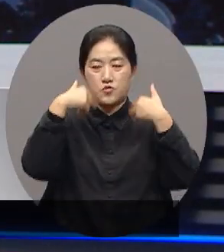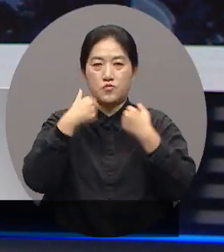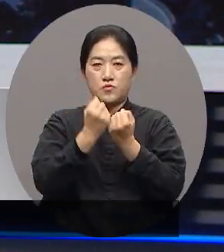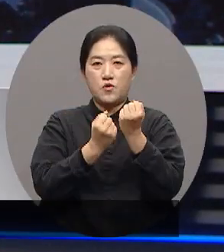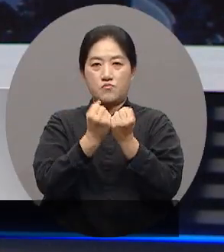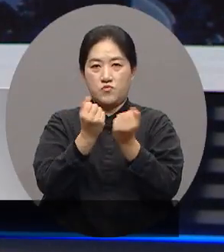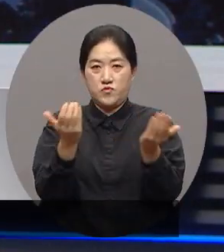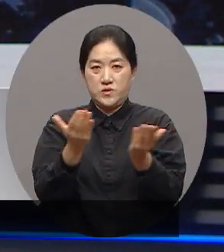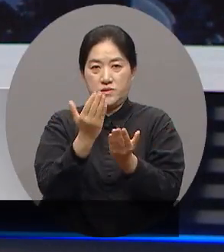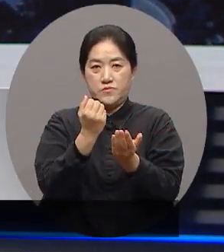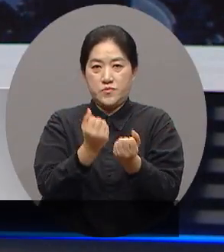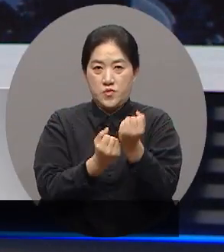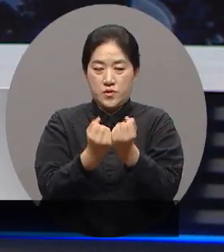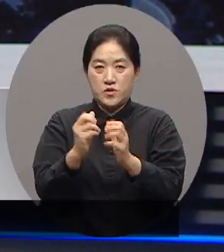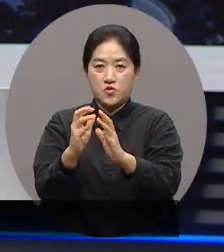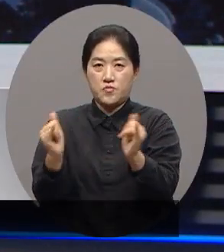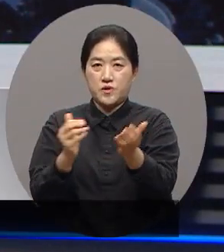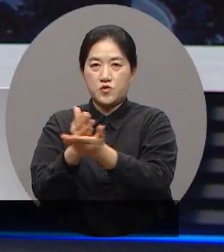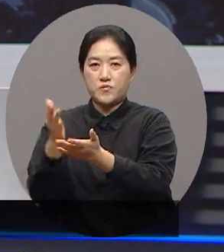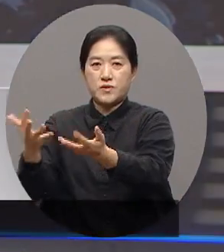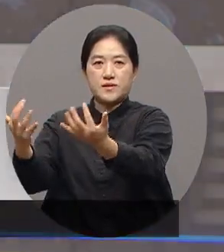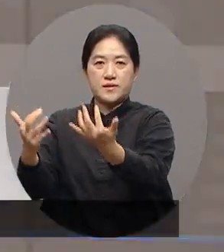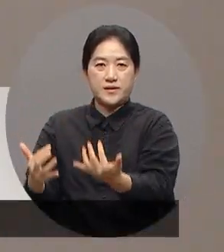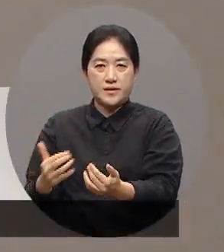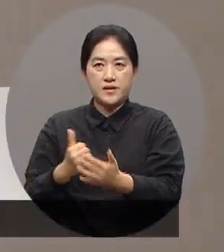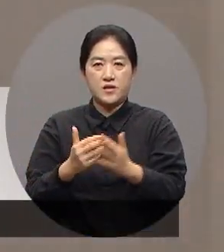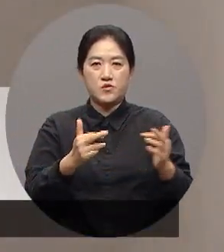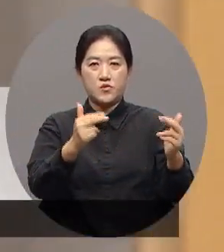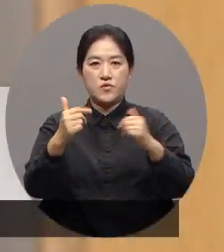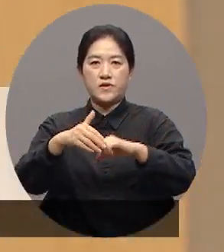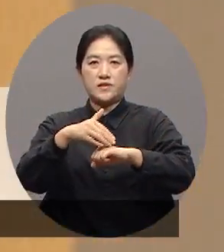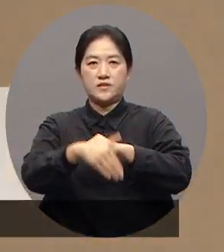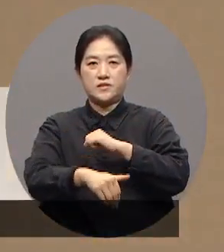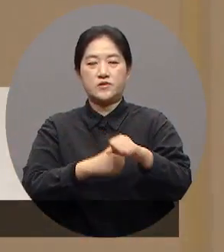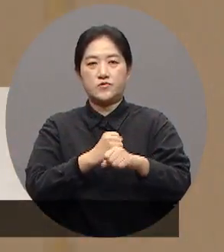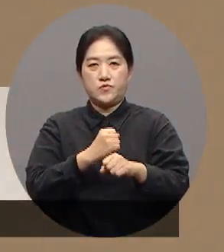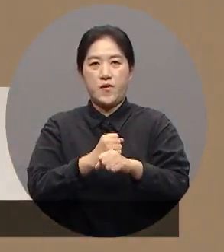오늘부터 진행되는 새해 정부 업무 보고가 국민과 전문가가 참여하는 토론회 형식으로